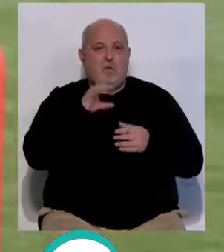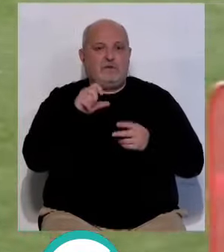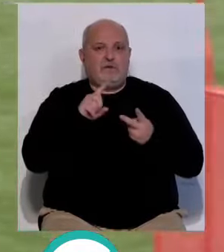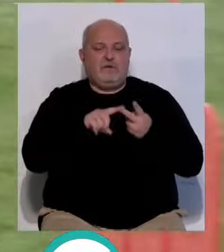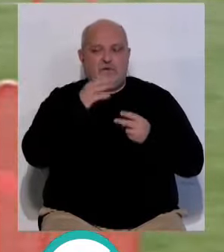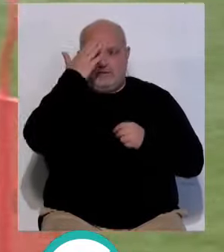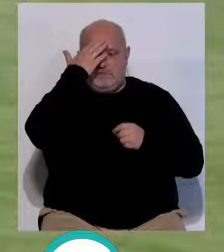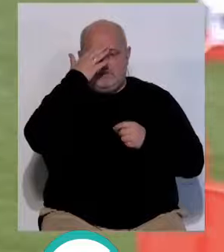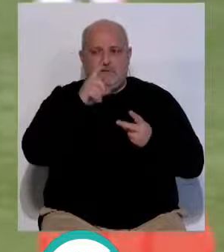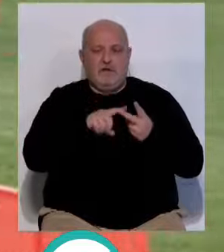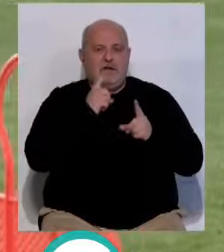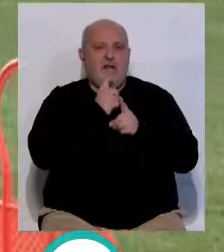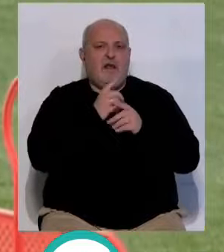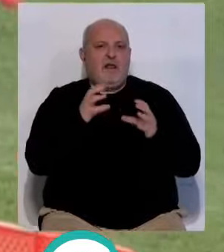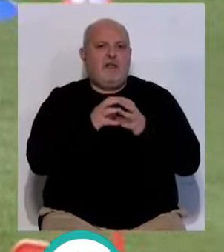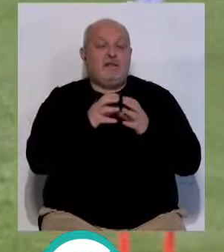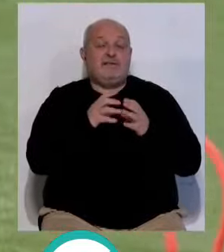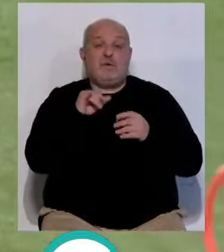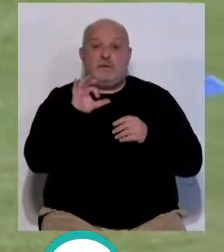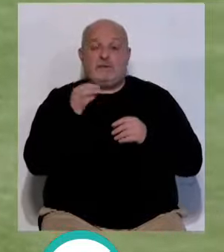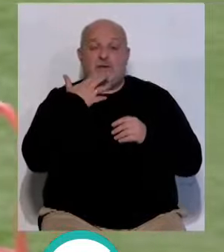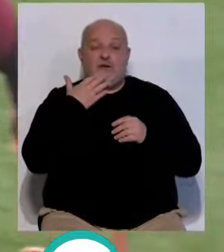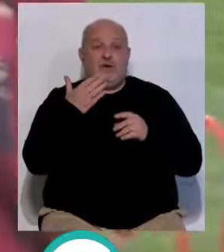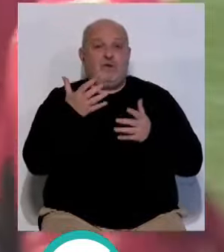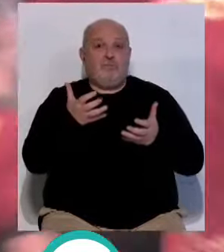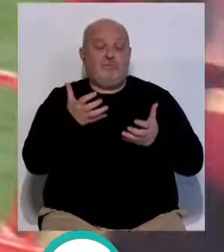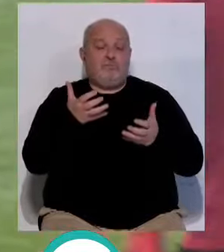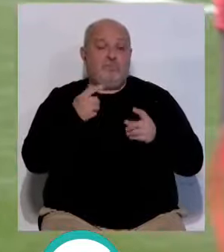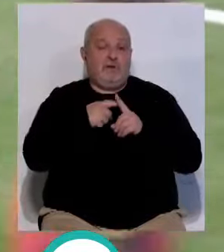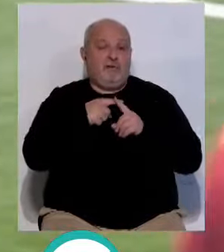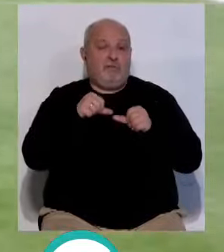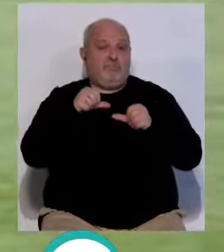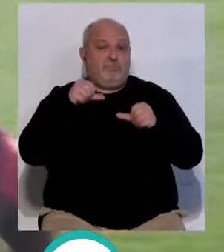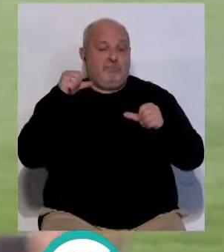titular frente al Granada si Luis consigue rendir al nivel que venía acostumbrando En esta segunda